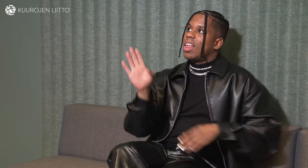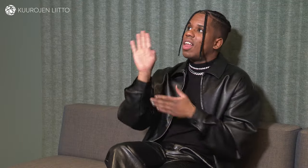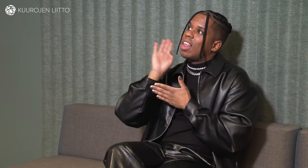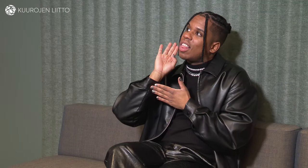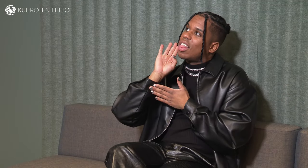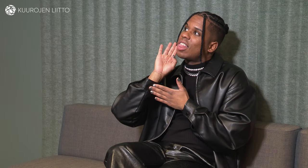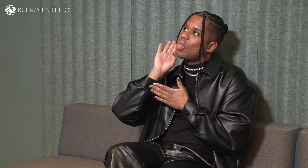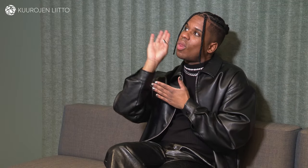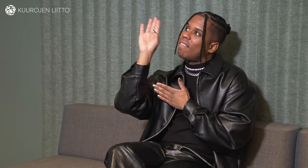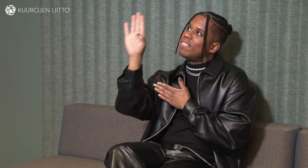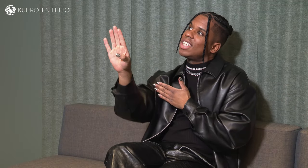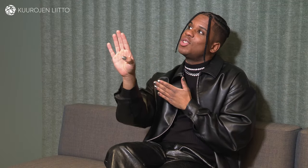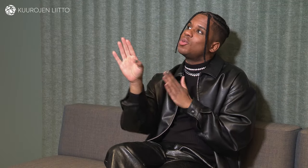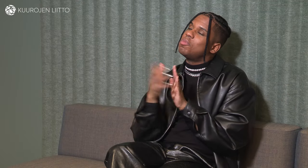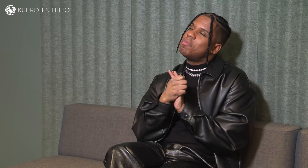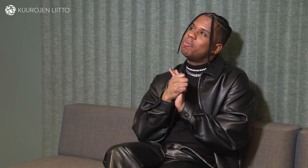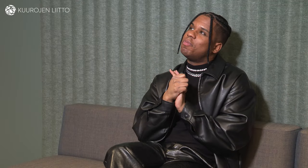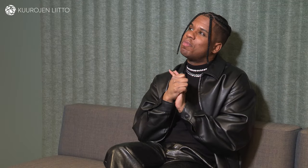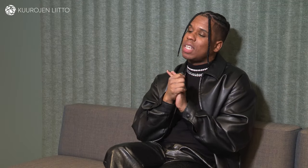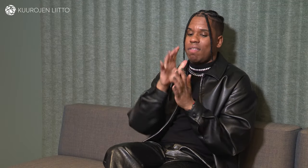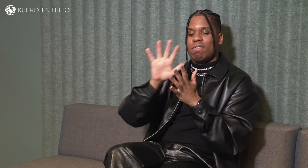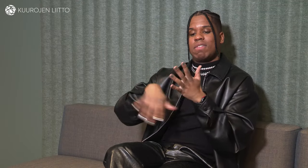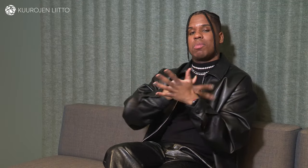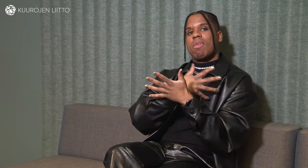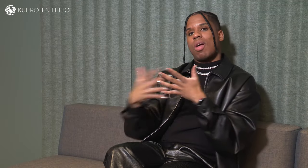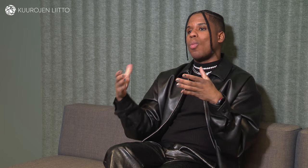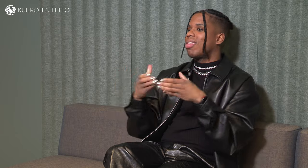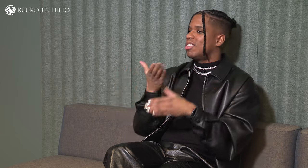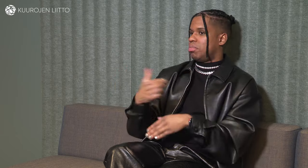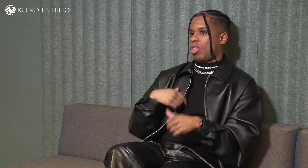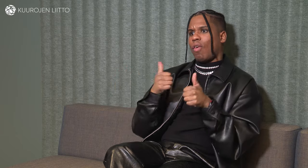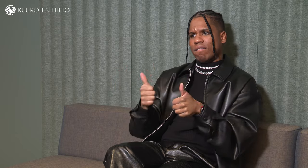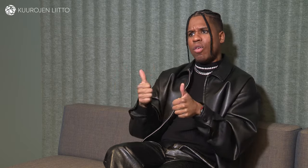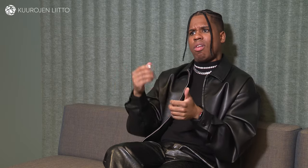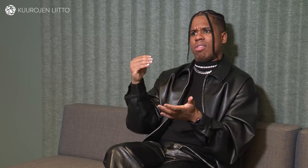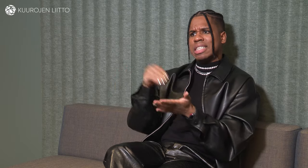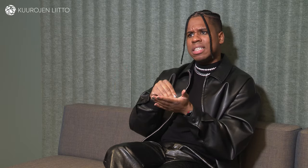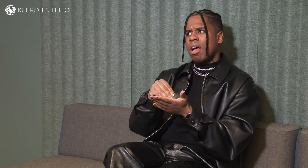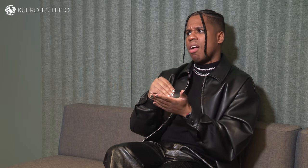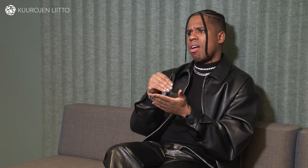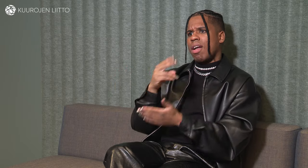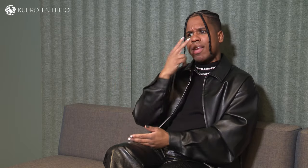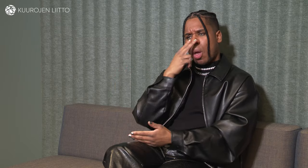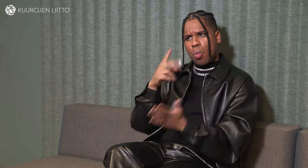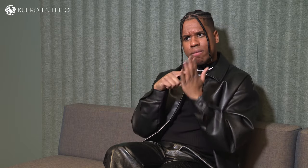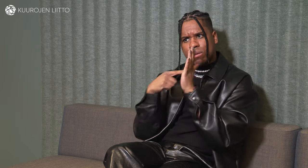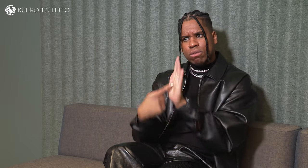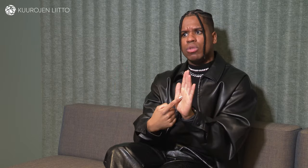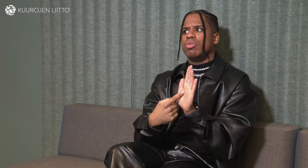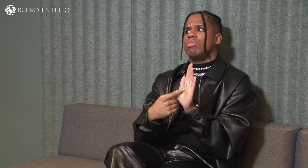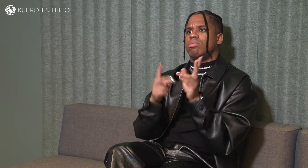Tulevaisuudelta toivoisin enemmän näkyvyyttä viittomakieliselle yhteisölle.